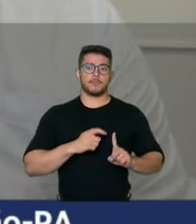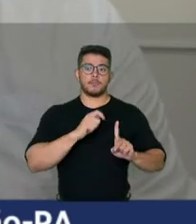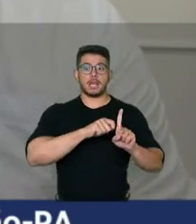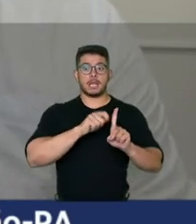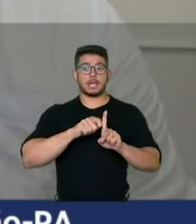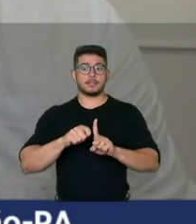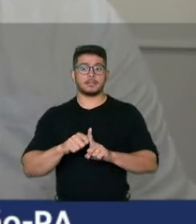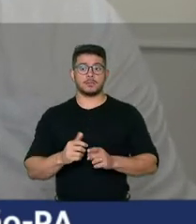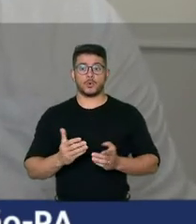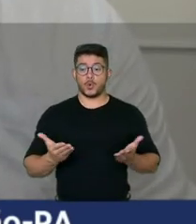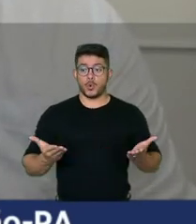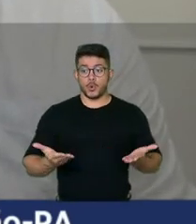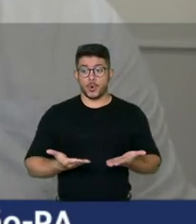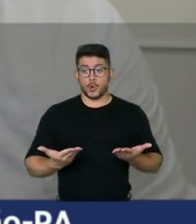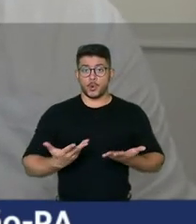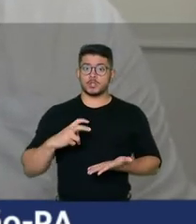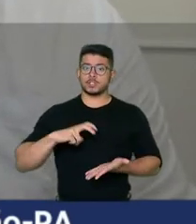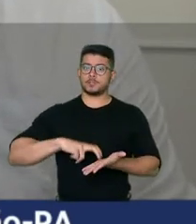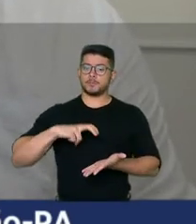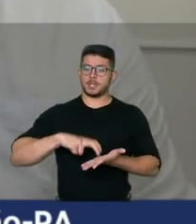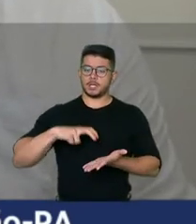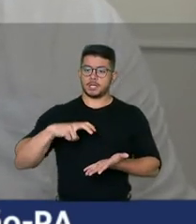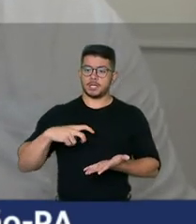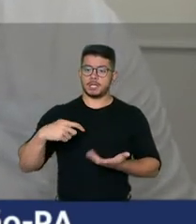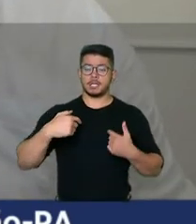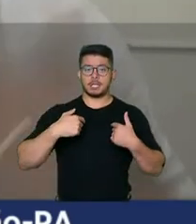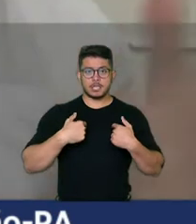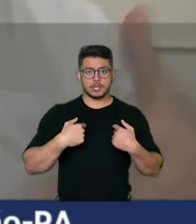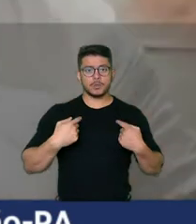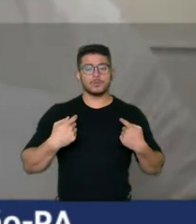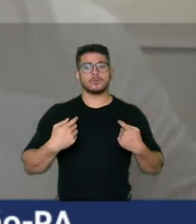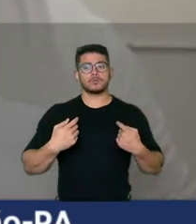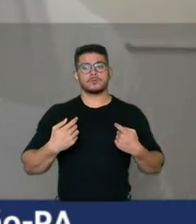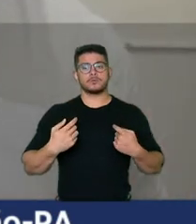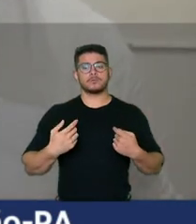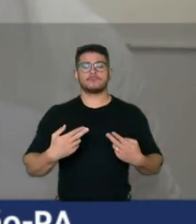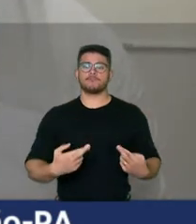JÁ AO LONGO DE ALGUNS MESES. HOJE DE MANHÃ AMANHECI COM A INCUMBÊNCIA DE FAZER ESSA RELATORIA. JÁ VINHA